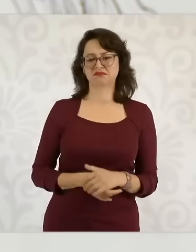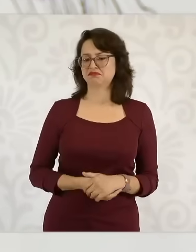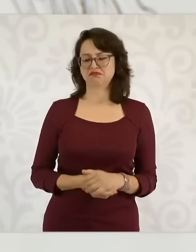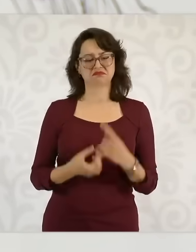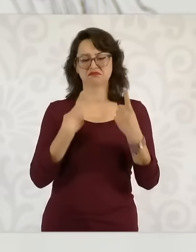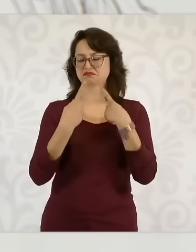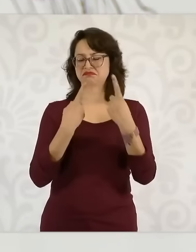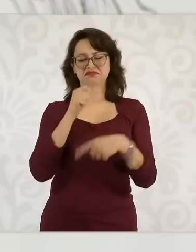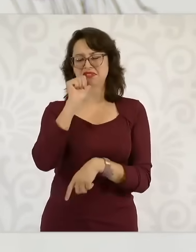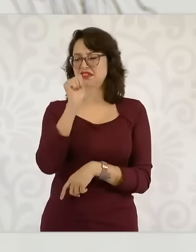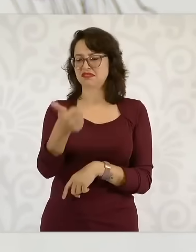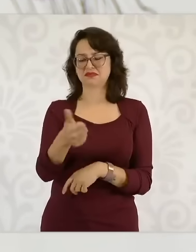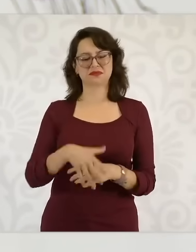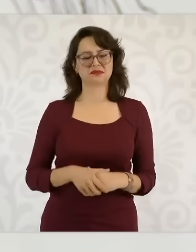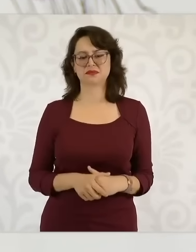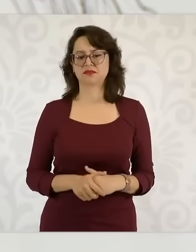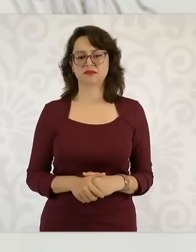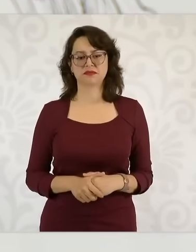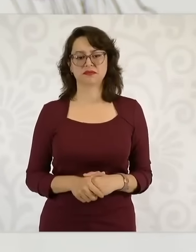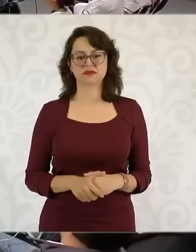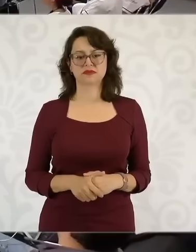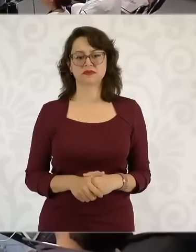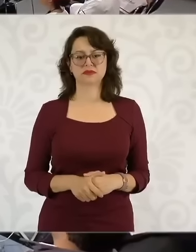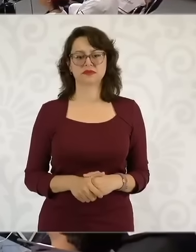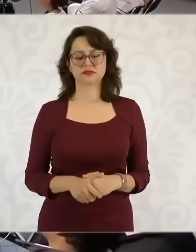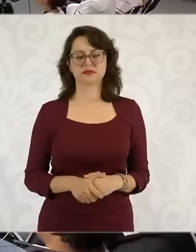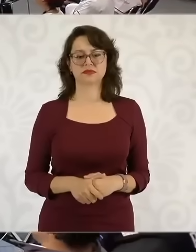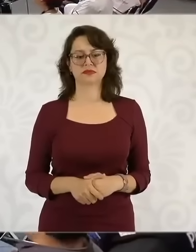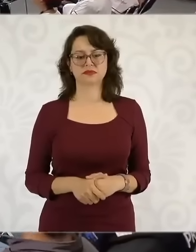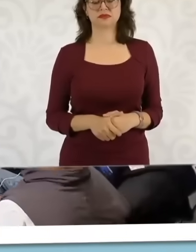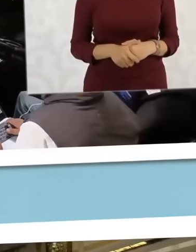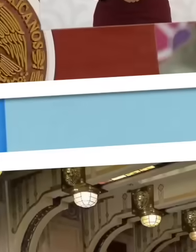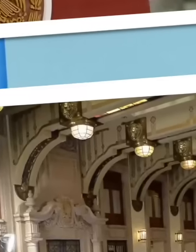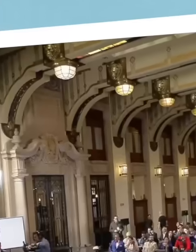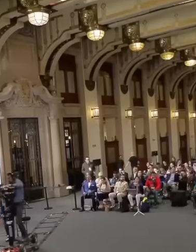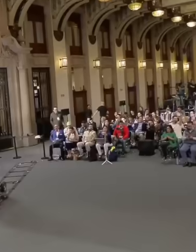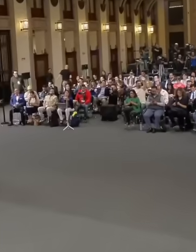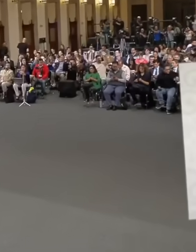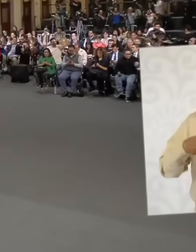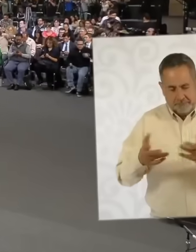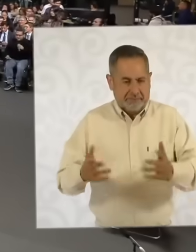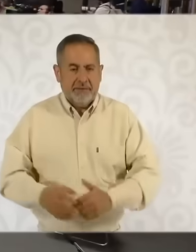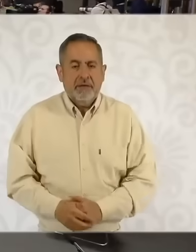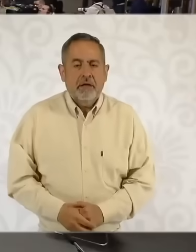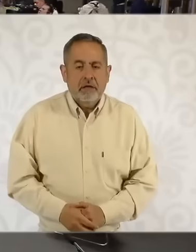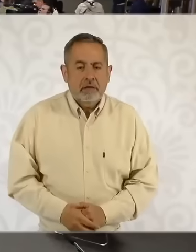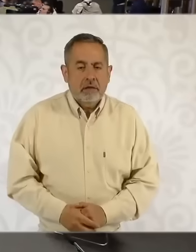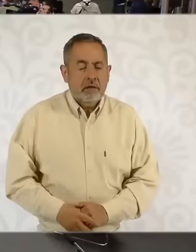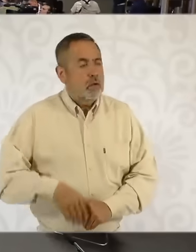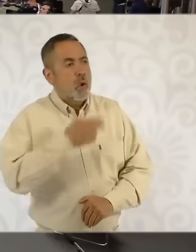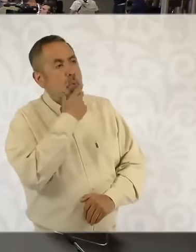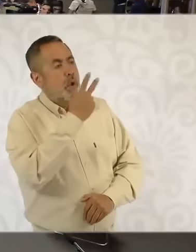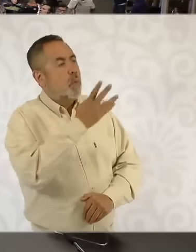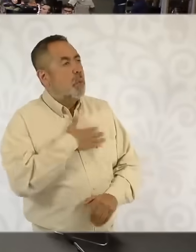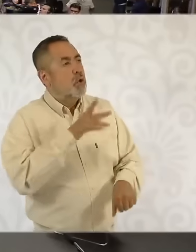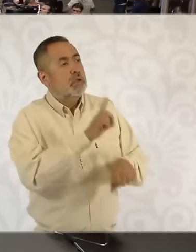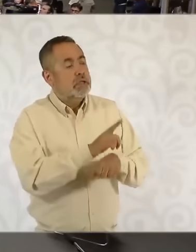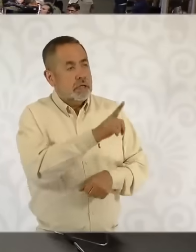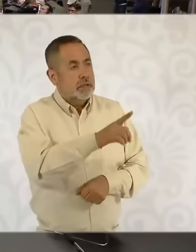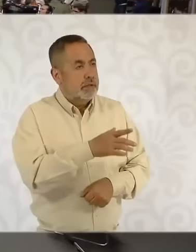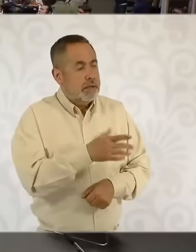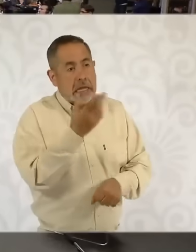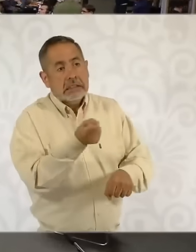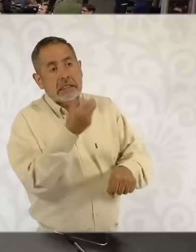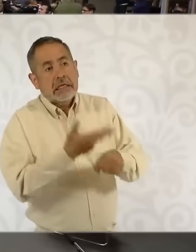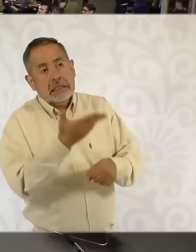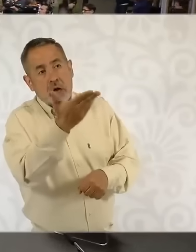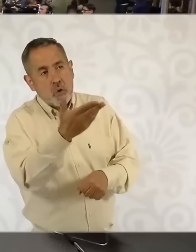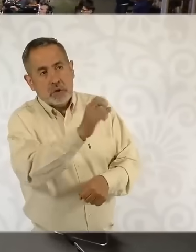en la conversación Sí como que era muy claro Muy buenos días presidenta secretario de Economía José